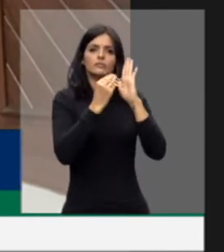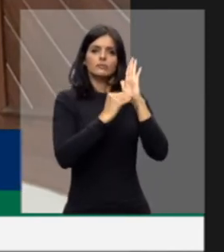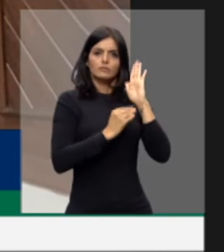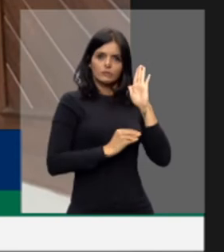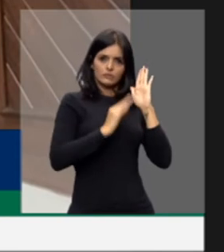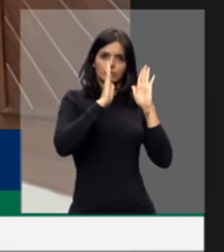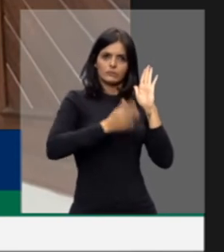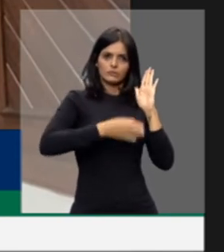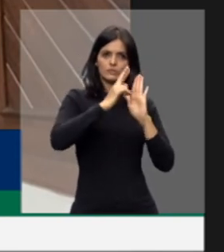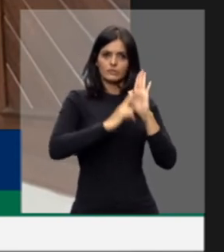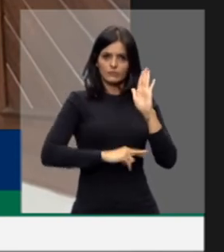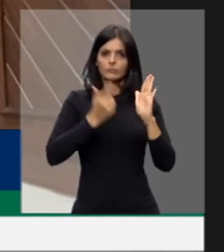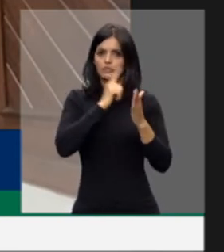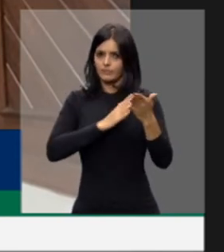COM O DEPUTADO FELIPE RIGONI,